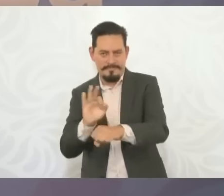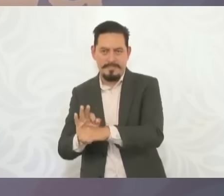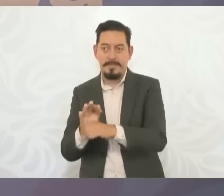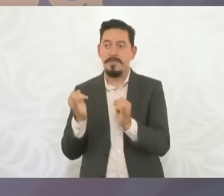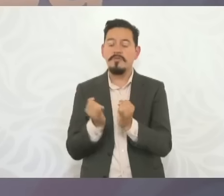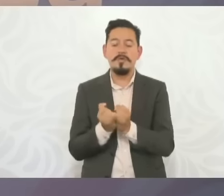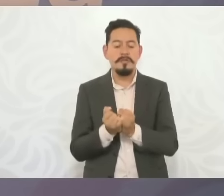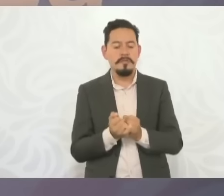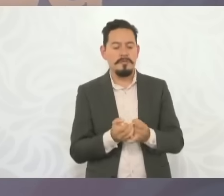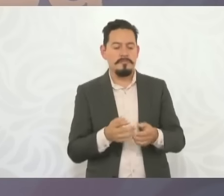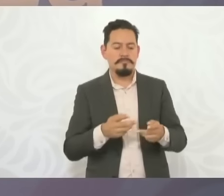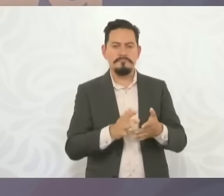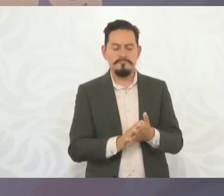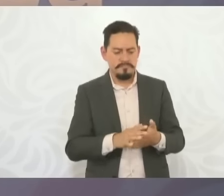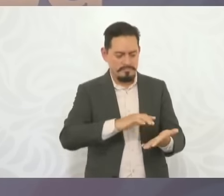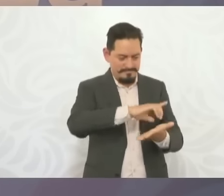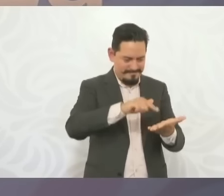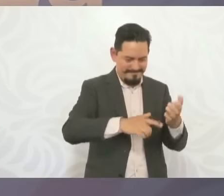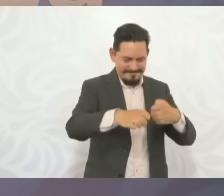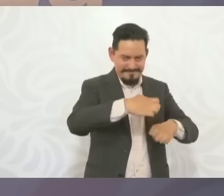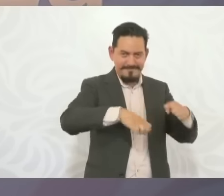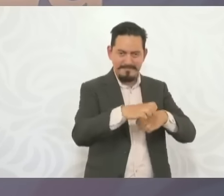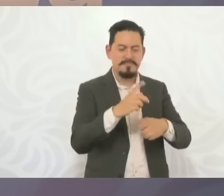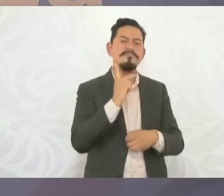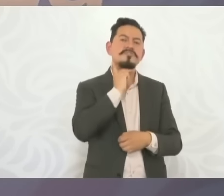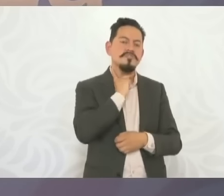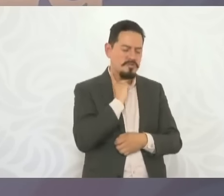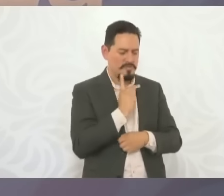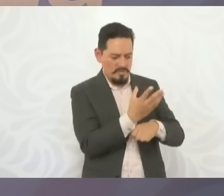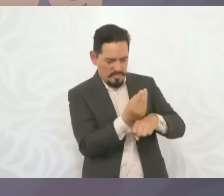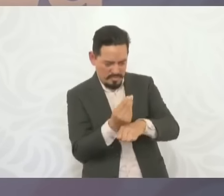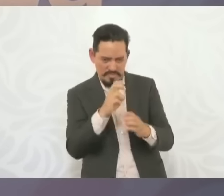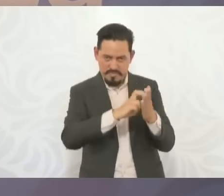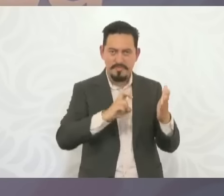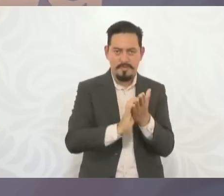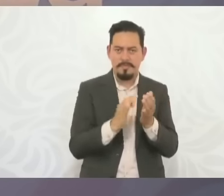complejos petroquímicos. Además, gracias también al compromiso y trabajo con la Secretaría de